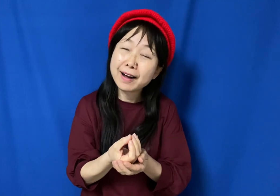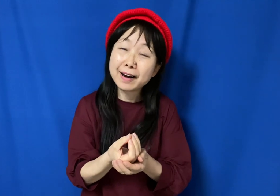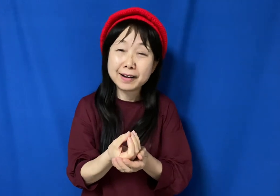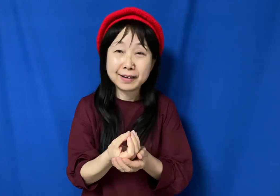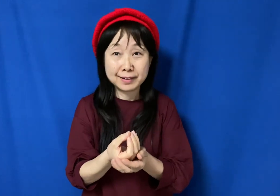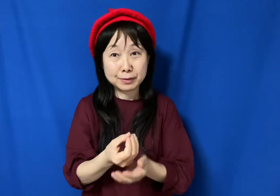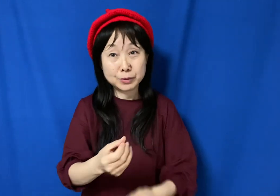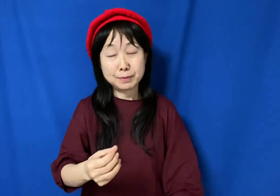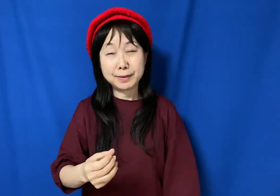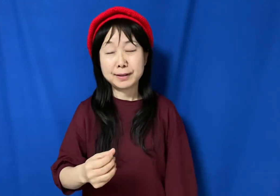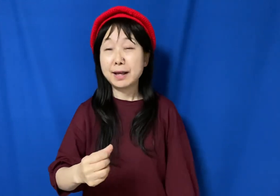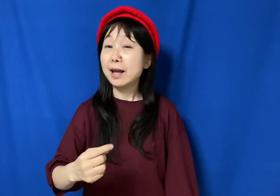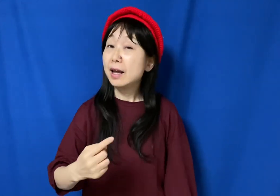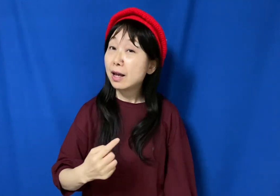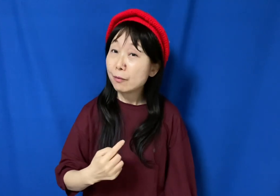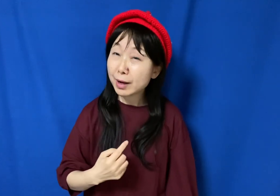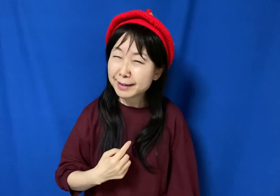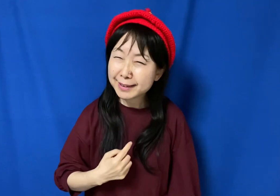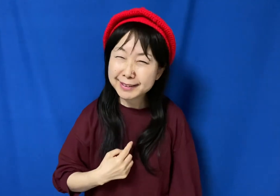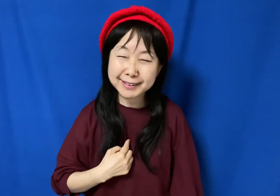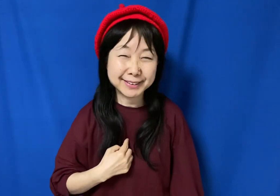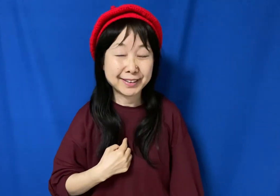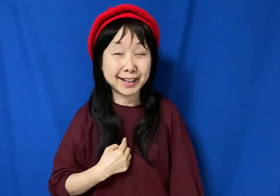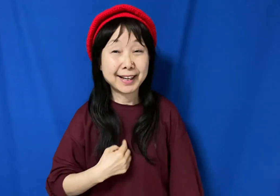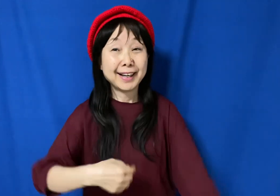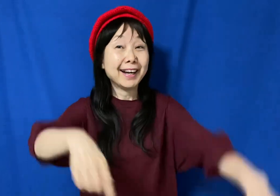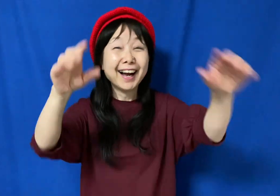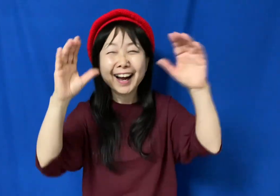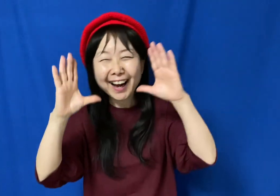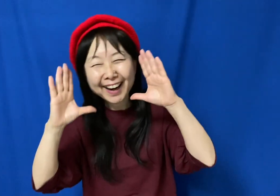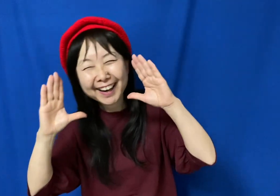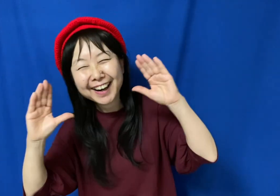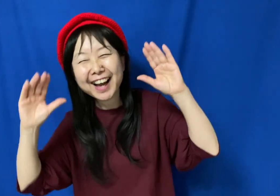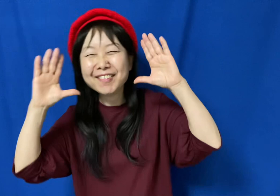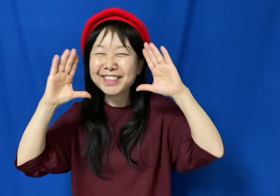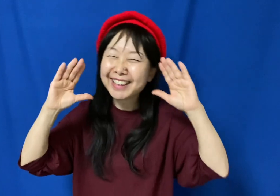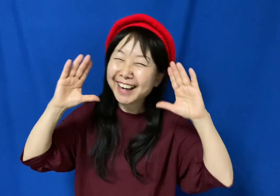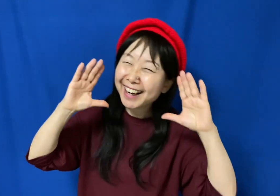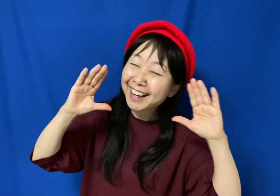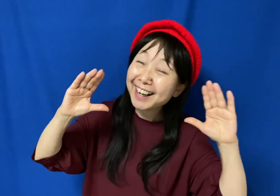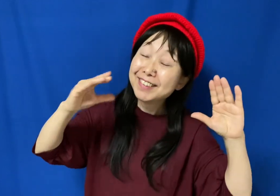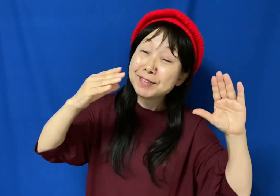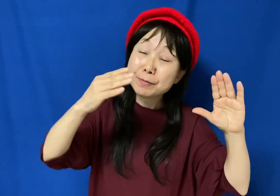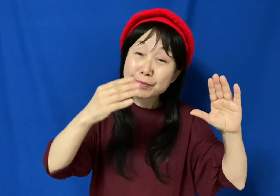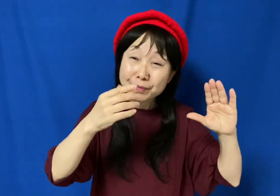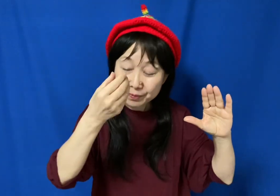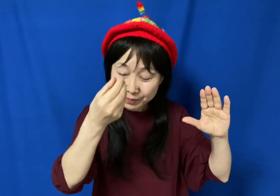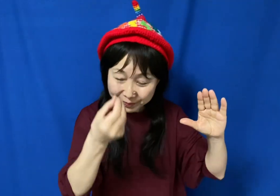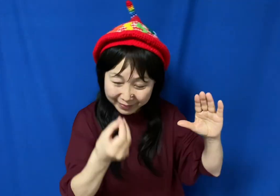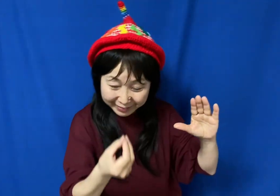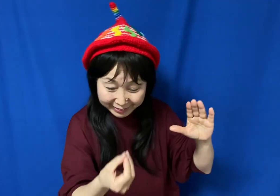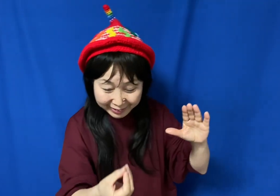せめて私は（手話：私） 微笑みの波紋を（手話：微笑・💧）